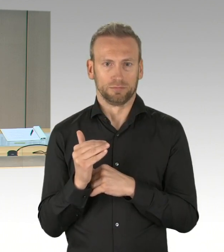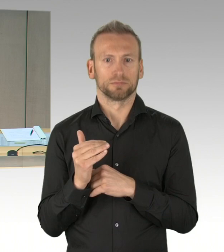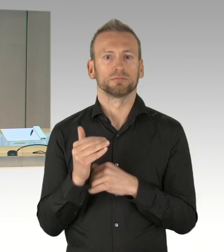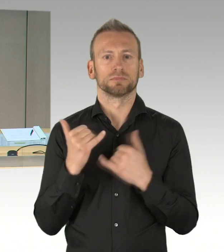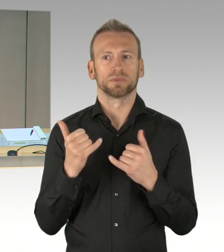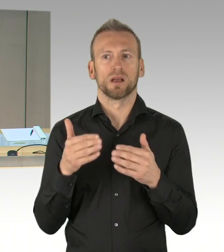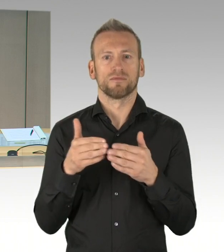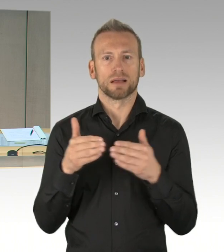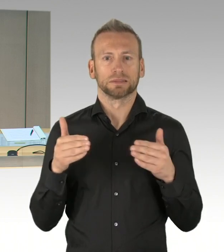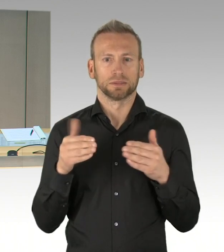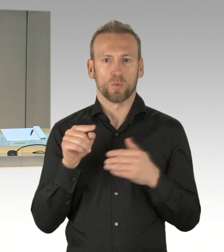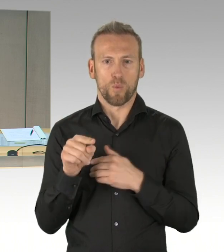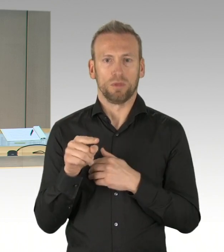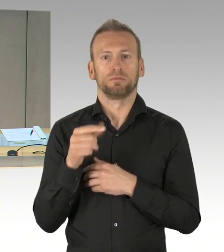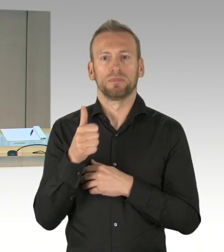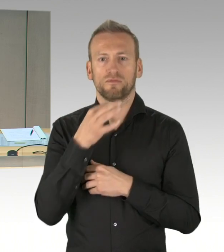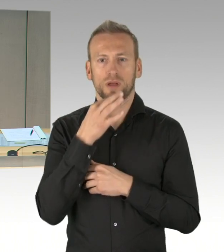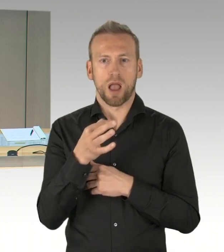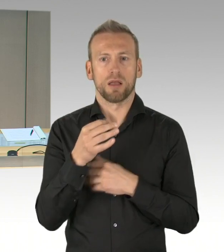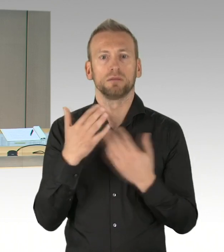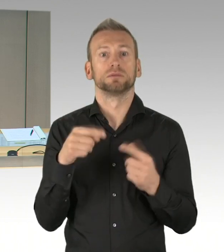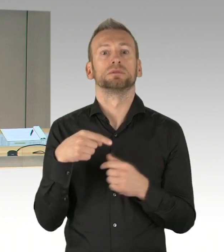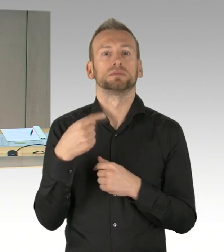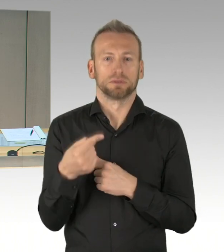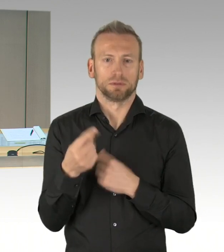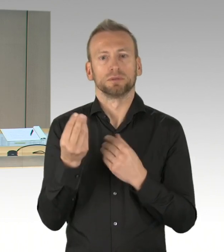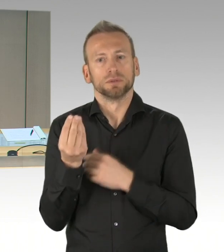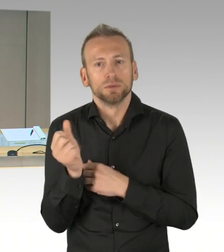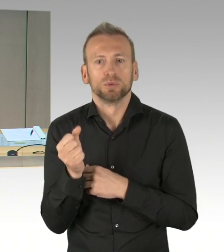kann auch von einem anderen Mitglied des Hauses gestellt werden.